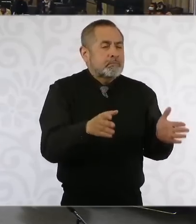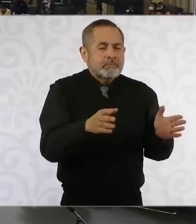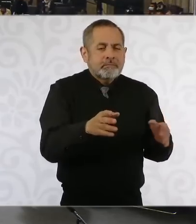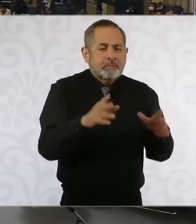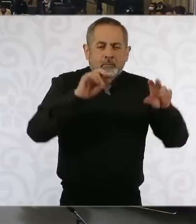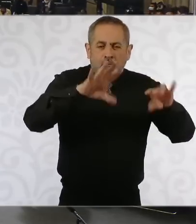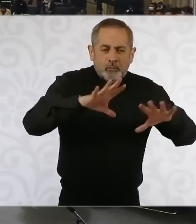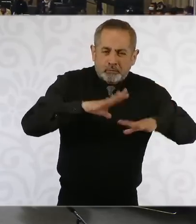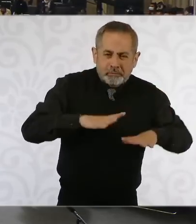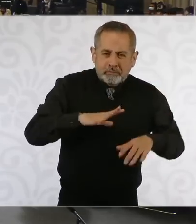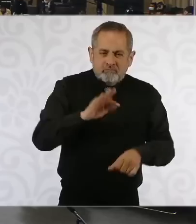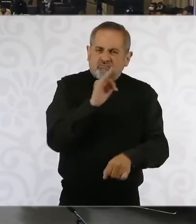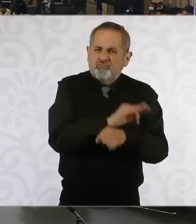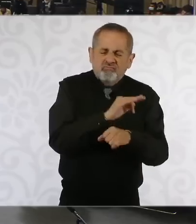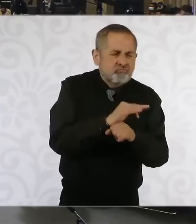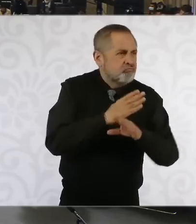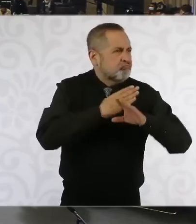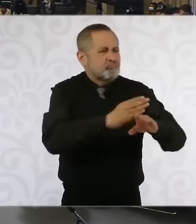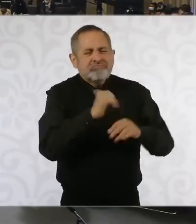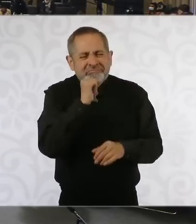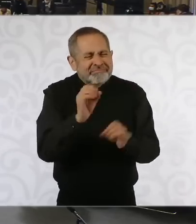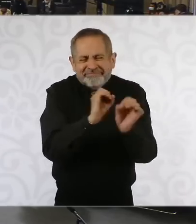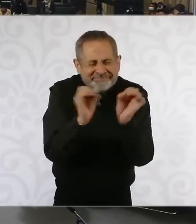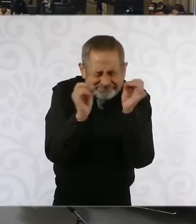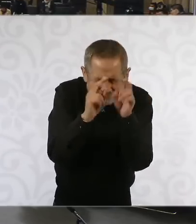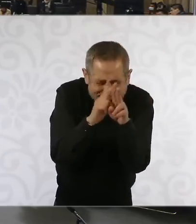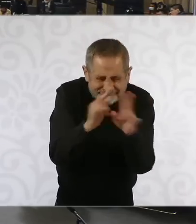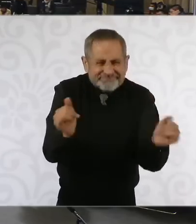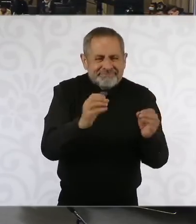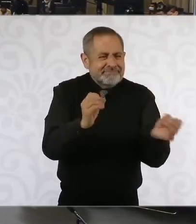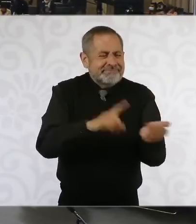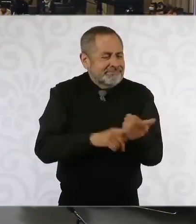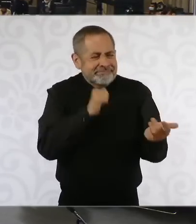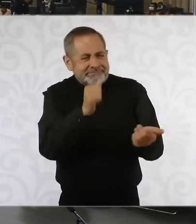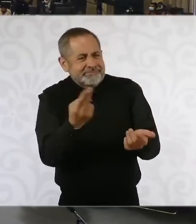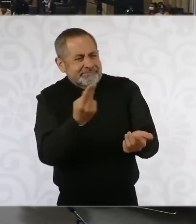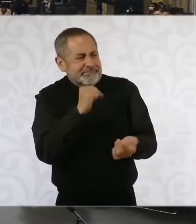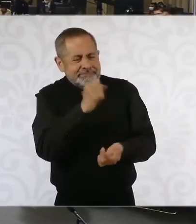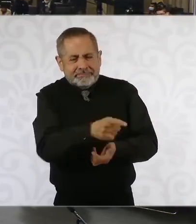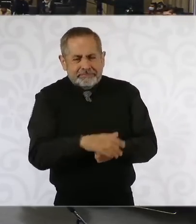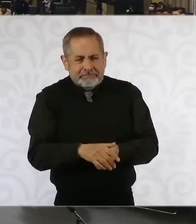la protección Qué tipo de protección Tendría que haber utilizado en este caso la reportera o el